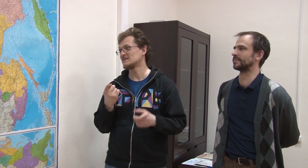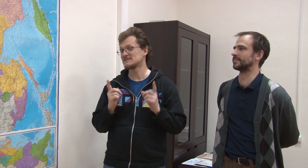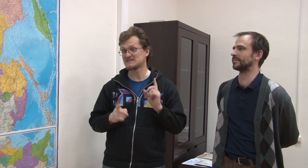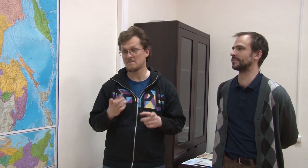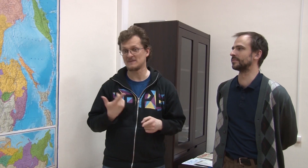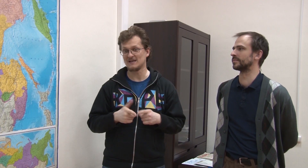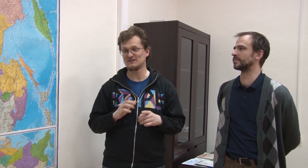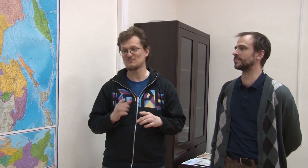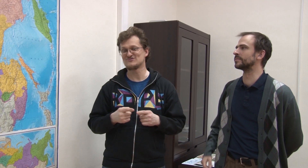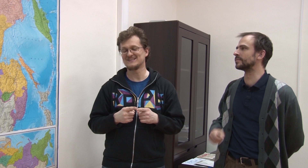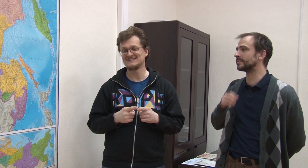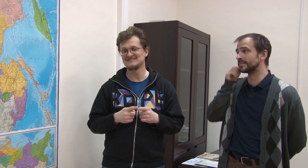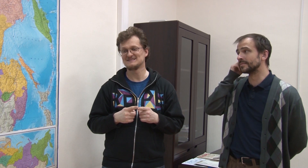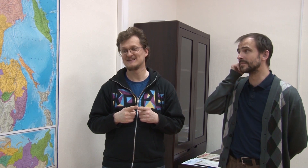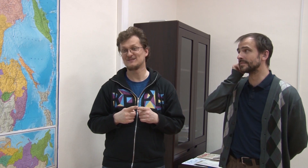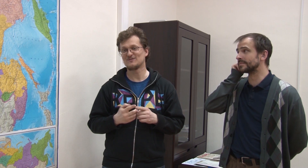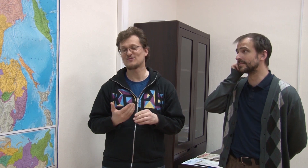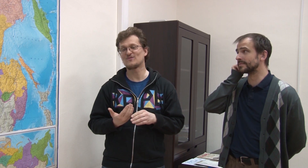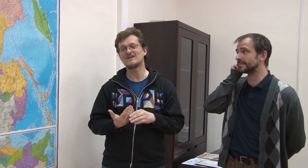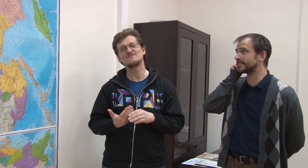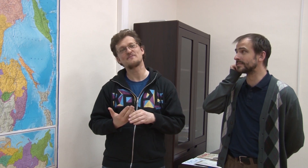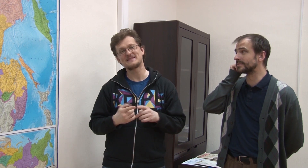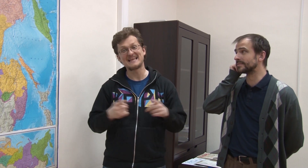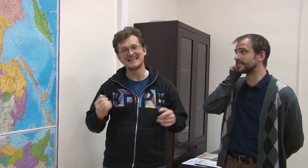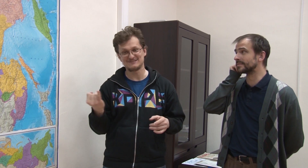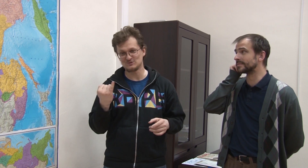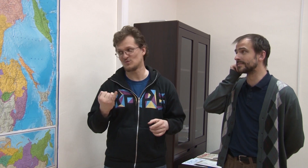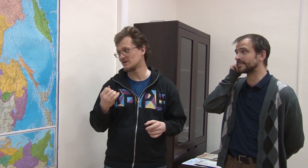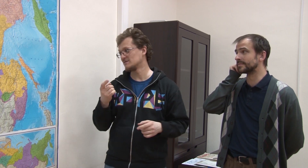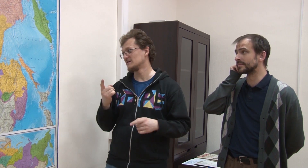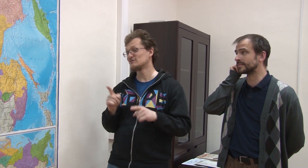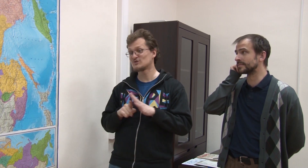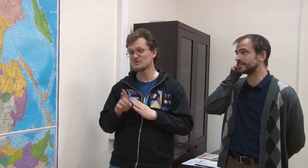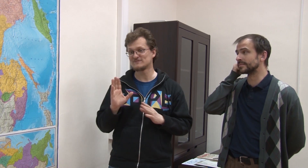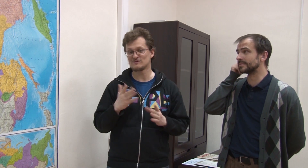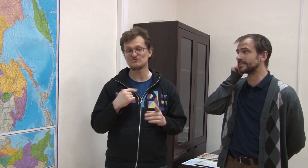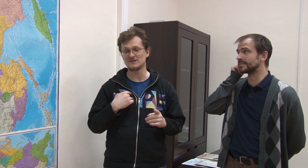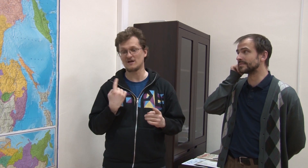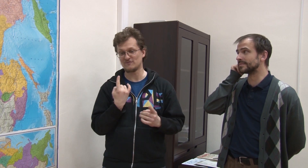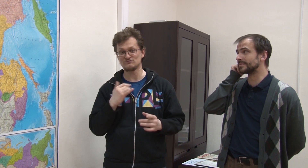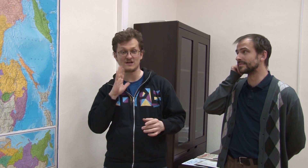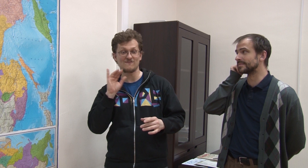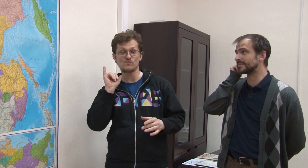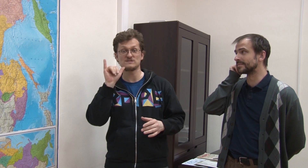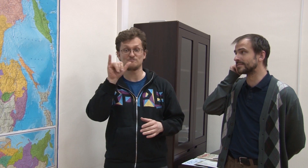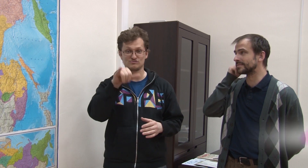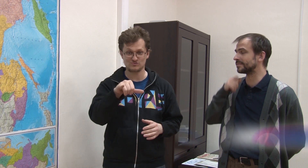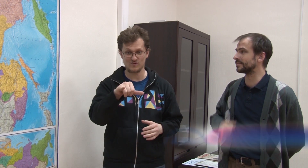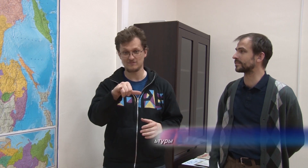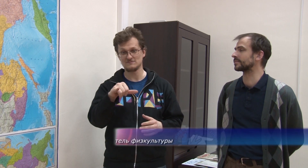Ну, на самом деле это уже… длинная история. Всё началось с того, что я однажды зашёл к девушке в гости.